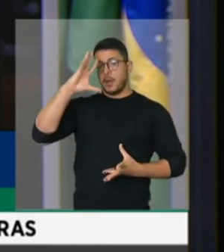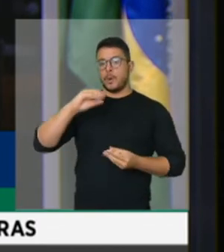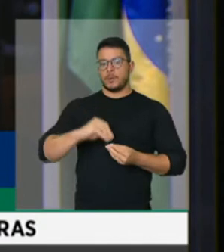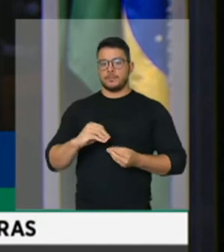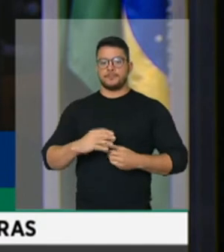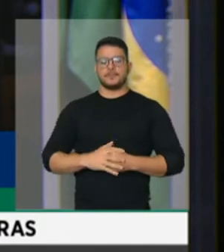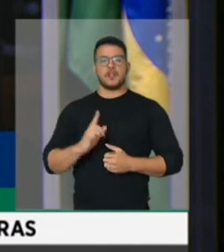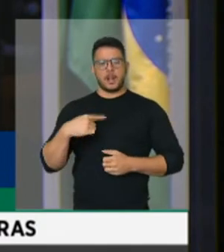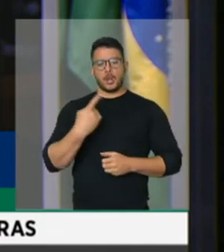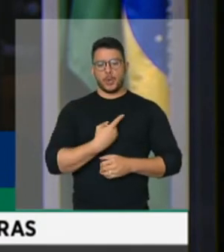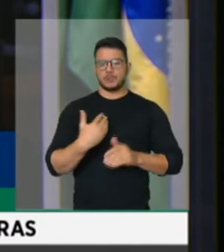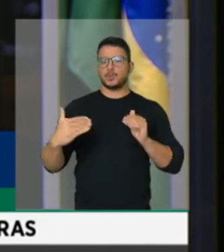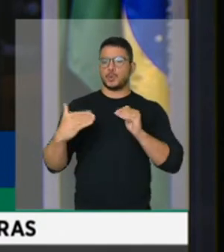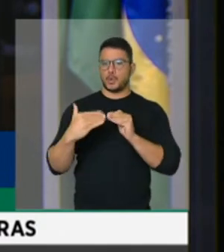REALIZADA E DOIS REFUTO ANT